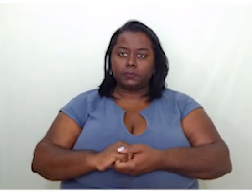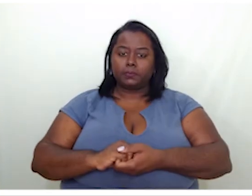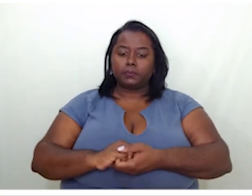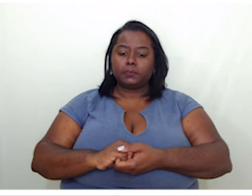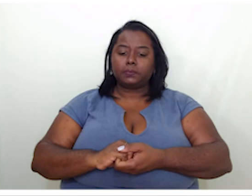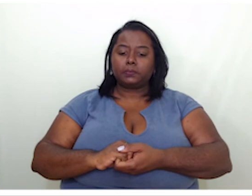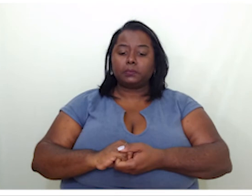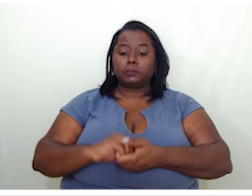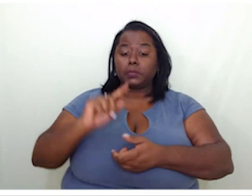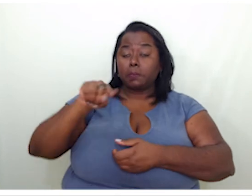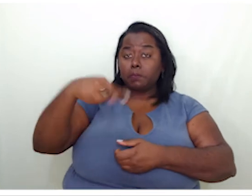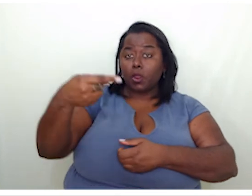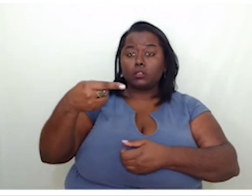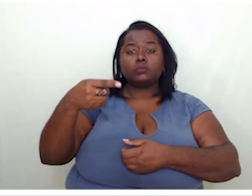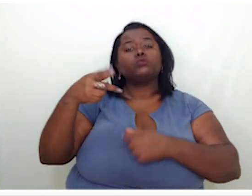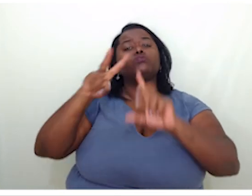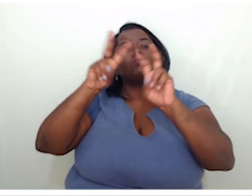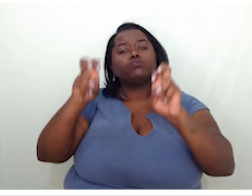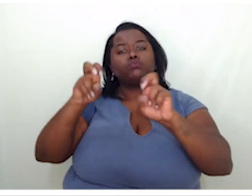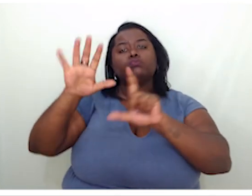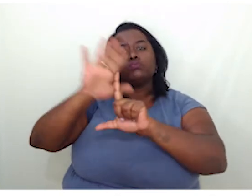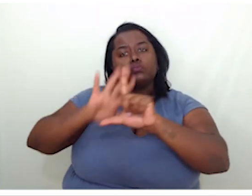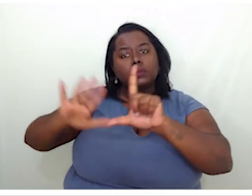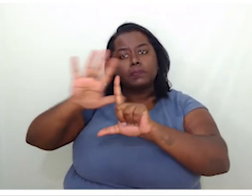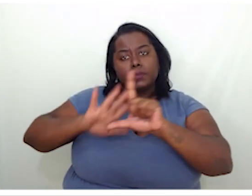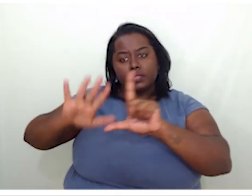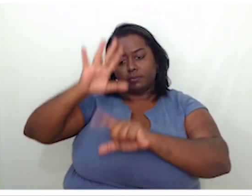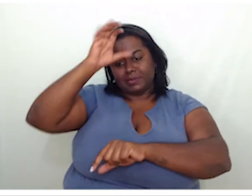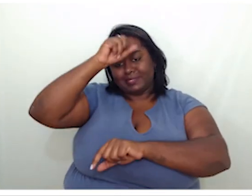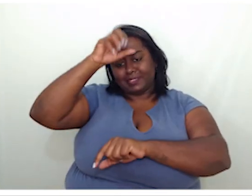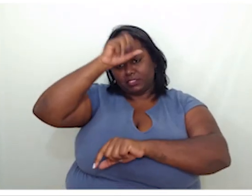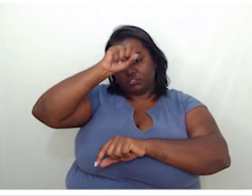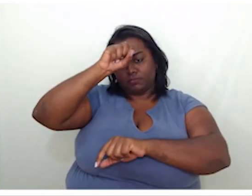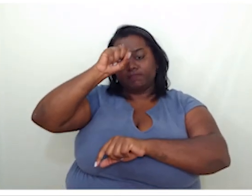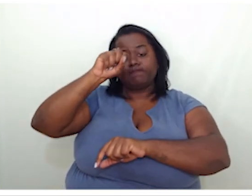grupos de pares necesitan tener tanto entornos de aprendizaje proyectados por el profesor